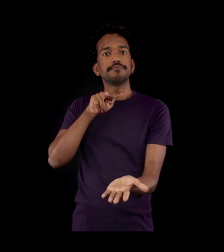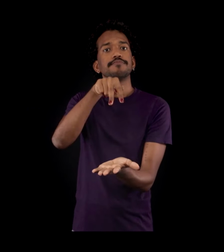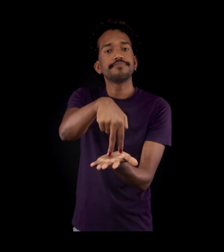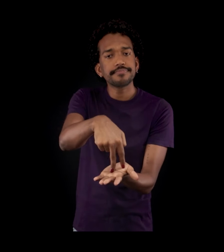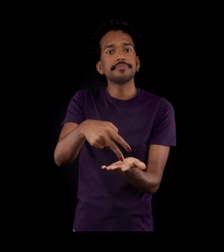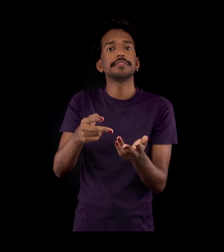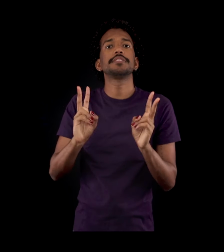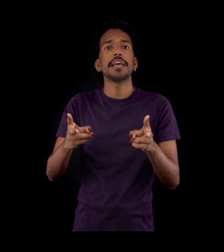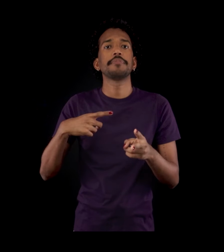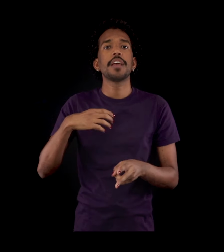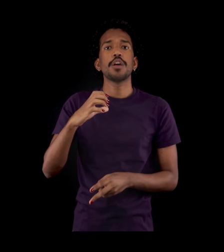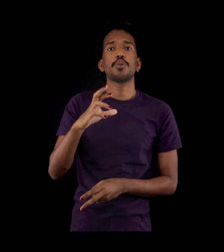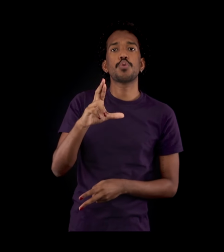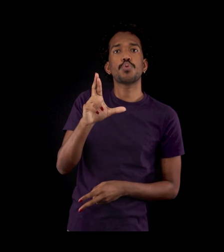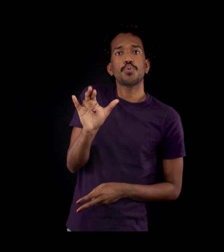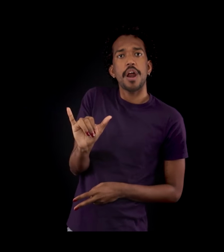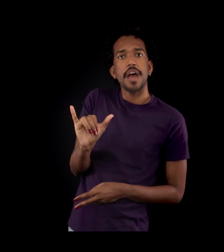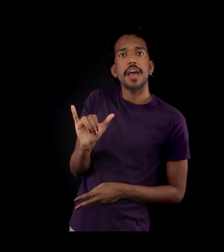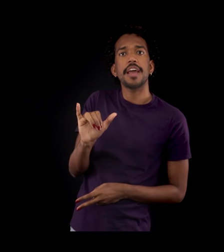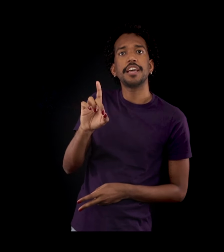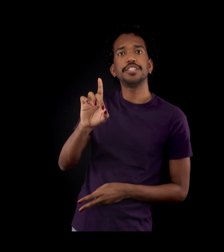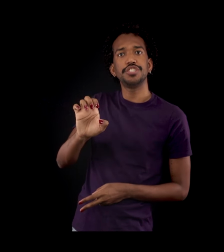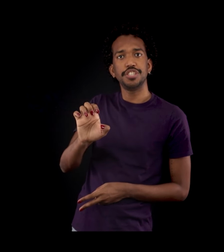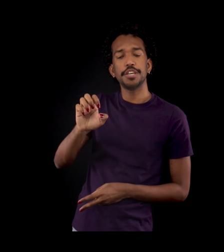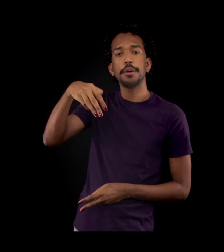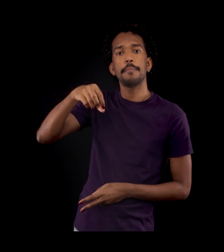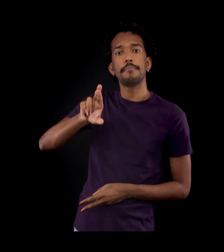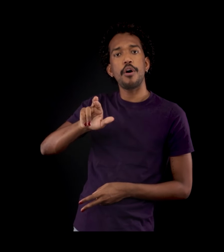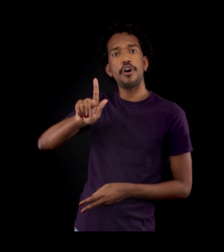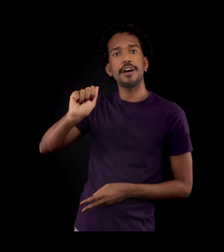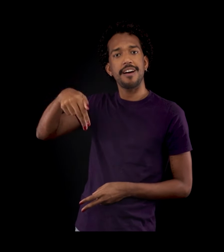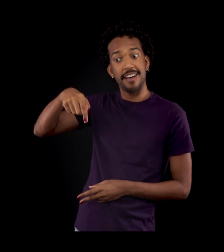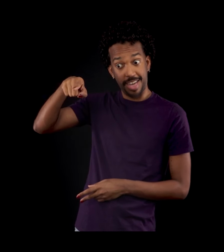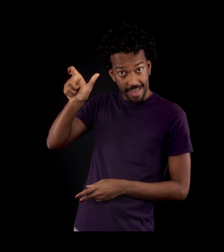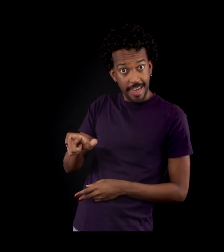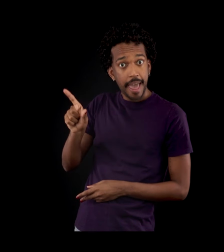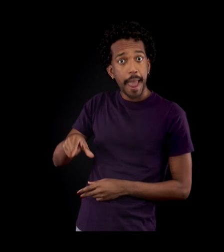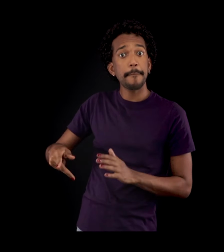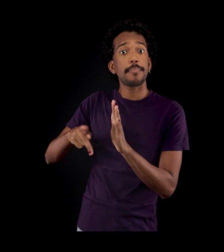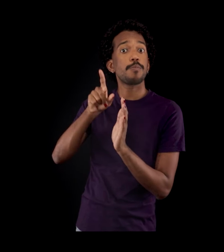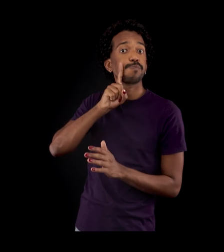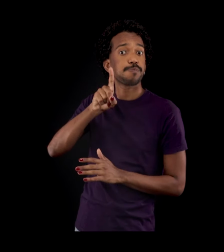Quando chego, logo depois vem Clyde Morgan, que é um bailarino negro, americano,